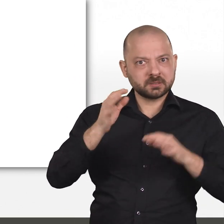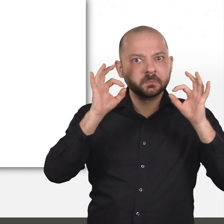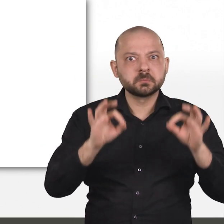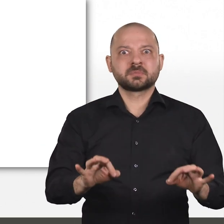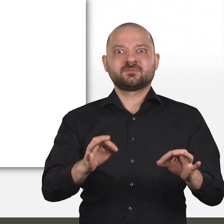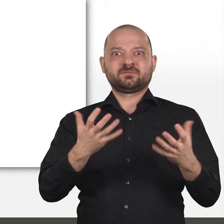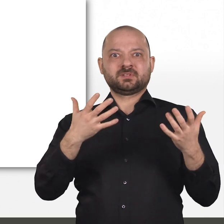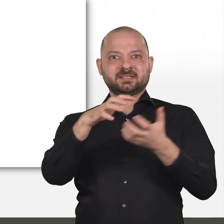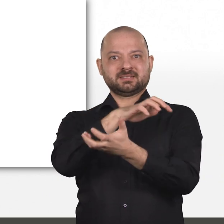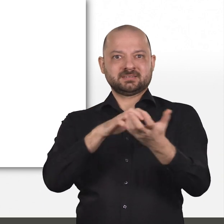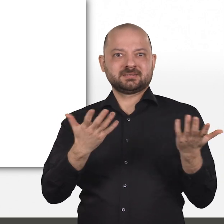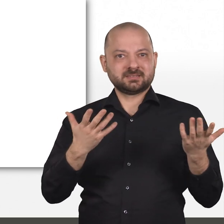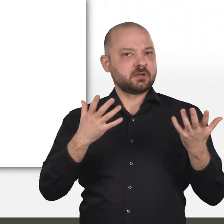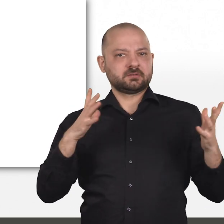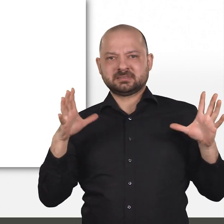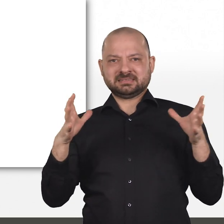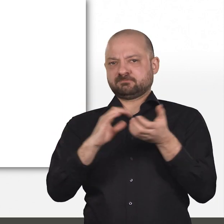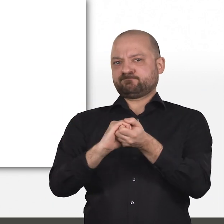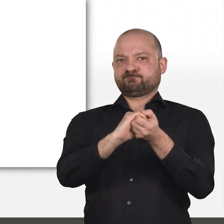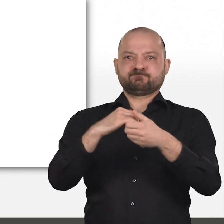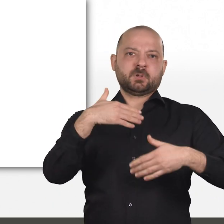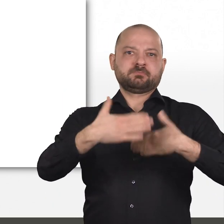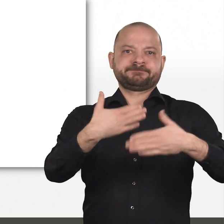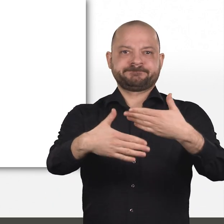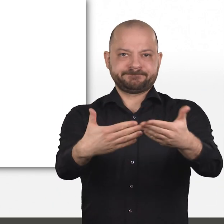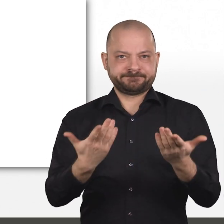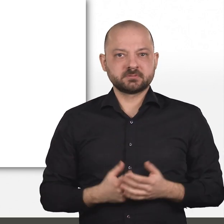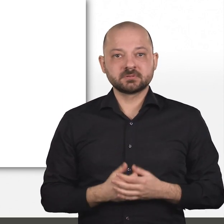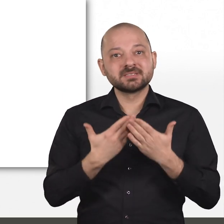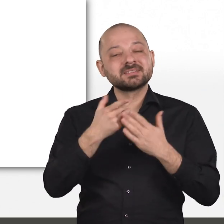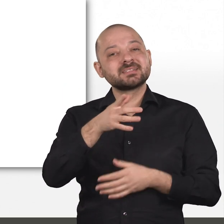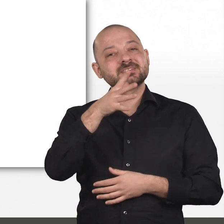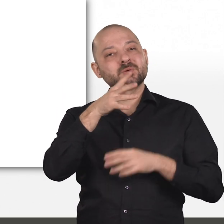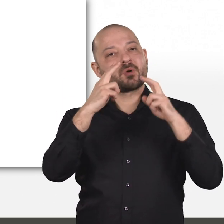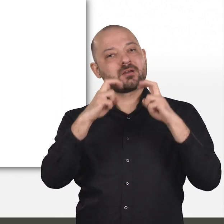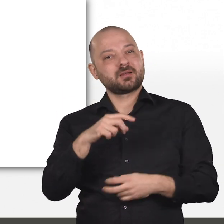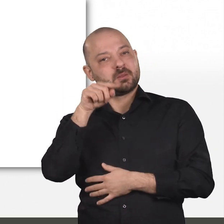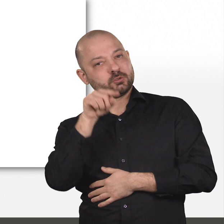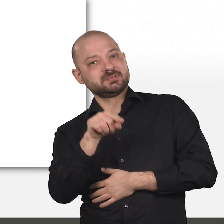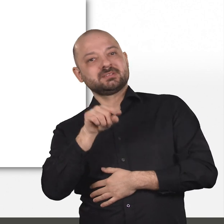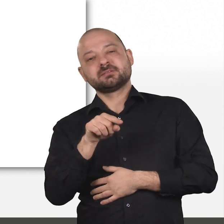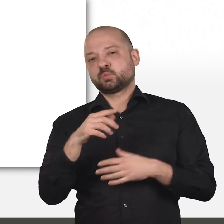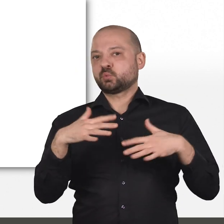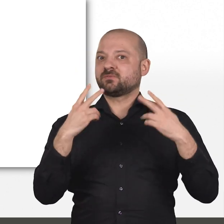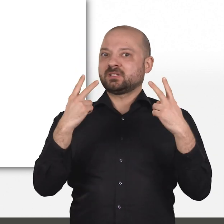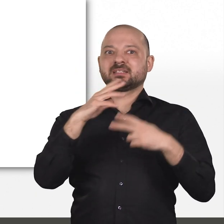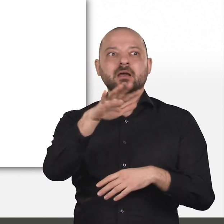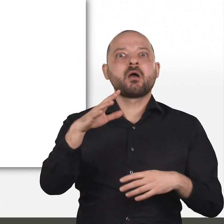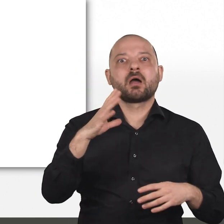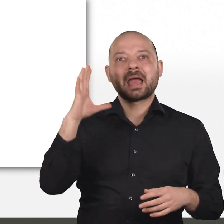sowie in der Vorsorge zukommen und wie alle bestmöglich an einem Strang ziehen. Nicht zuletzt liefert die Risikoanalyse